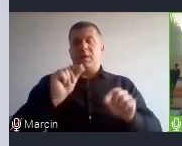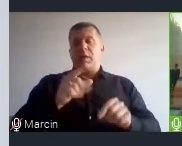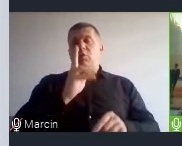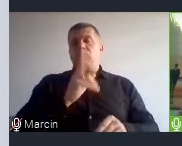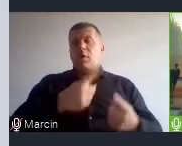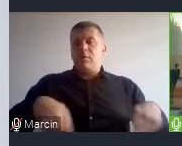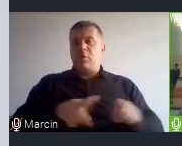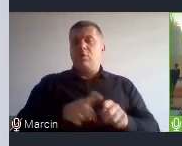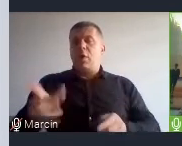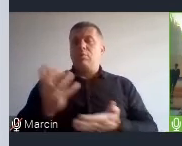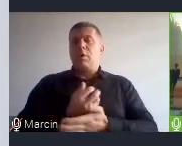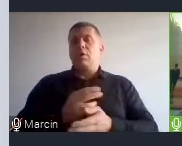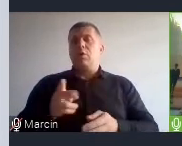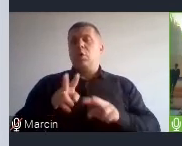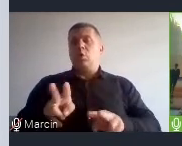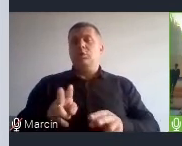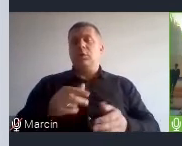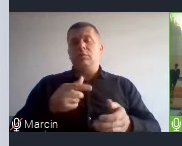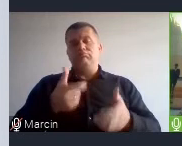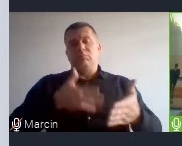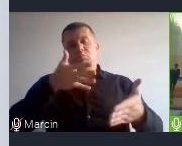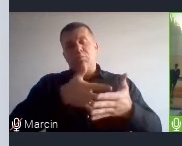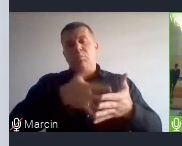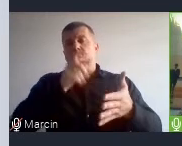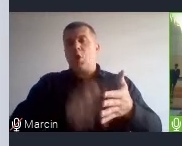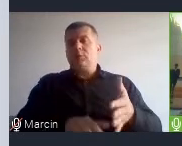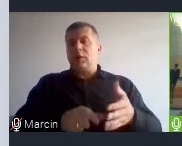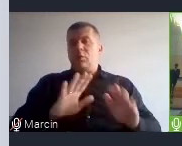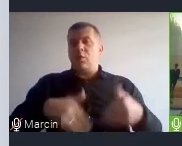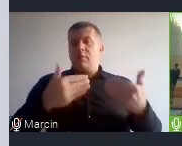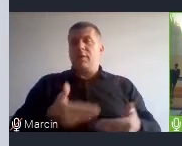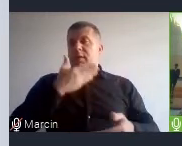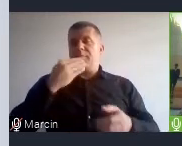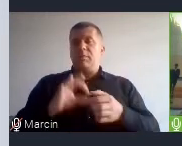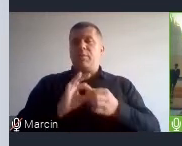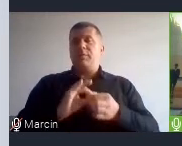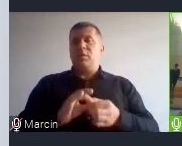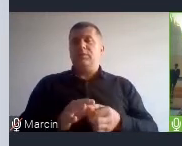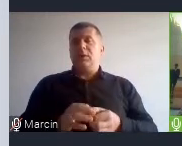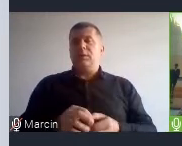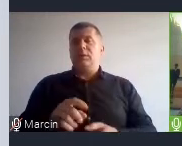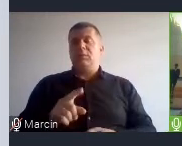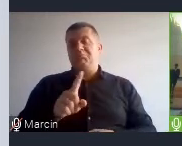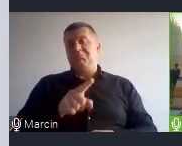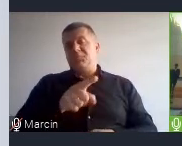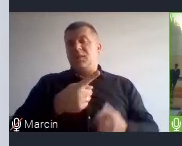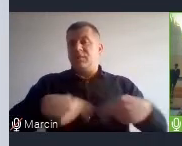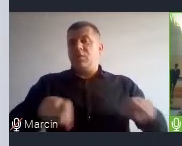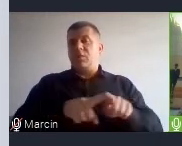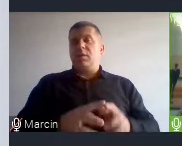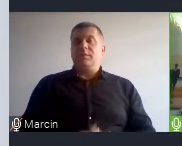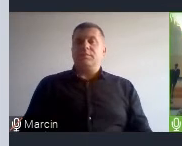biorące udział w ocenie ofert i wyłonieniu wykonawcy nie są powiązane z samym wykonawcą.